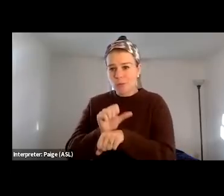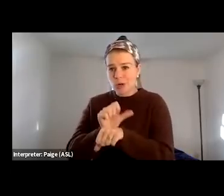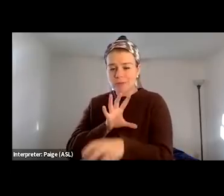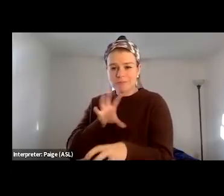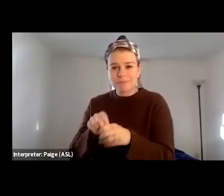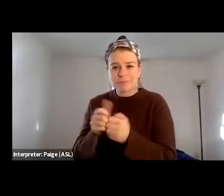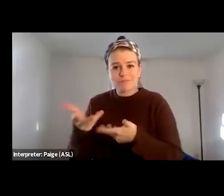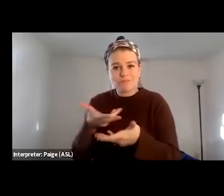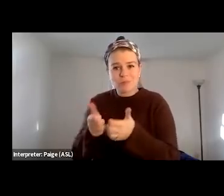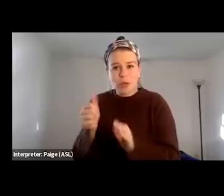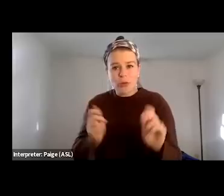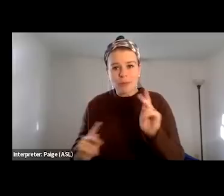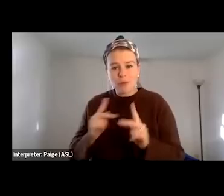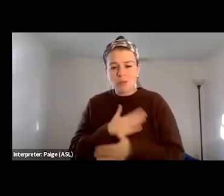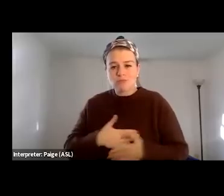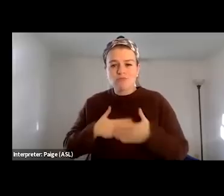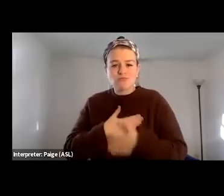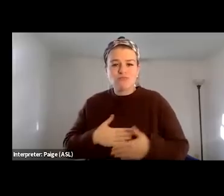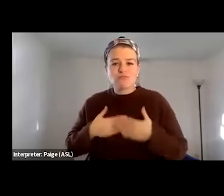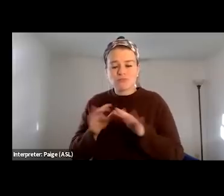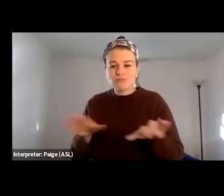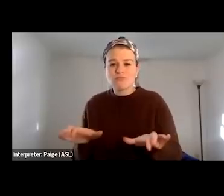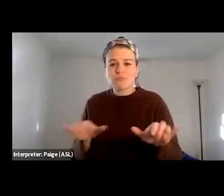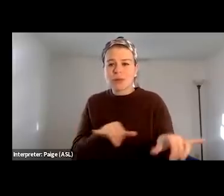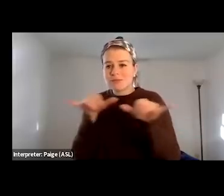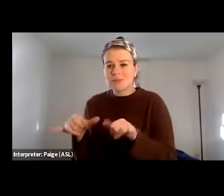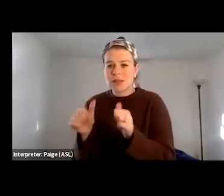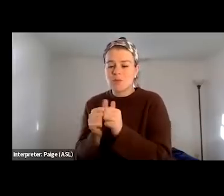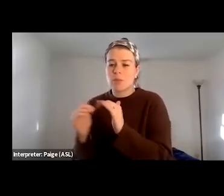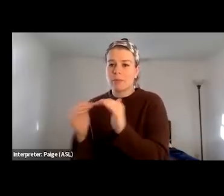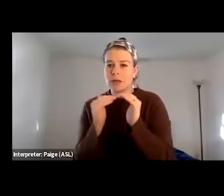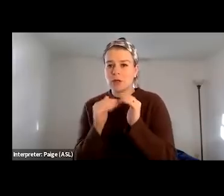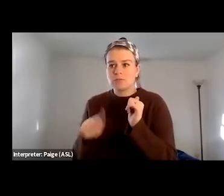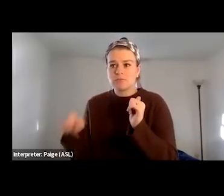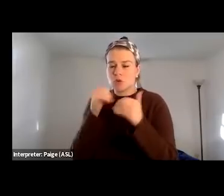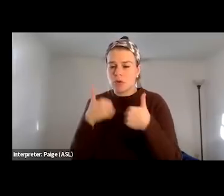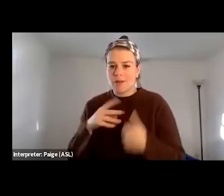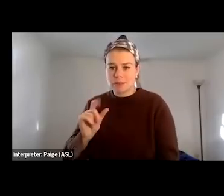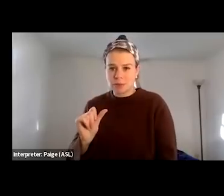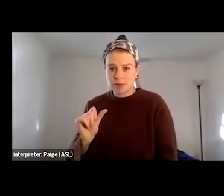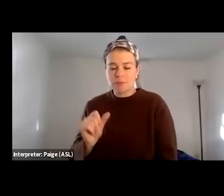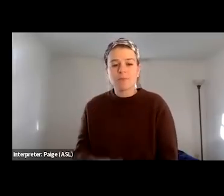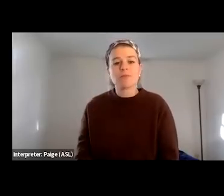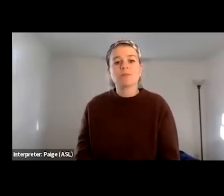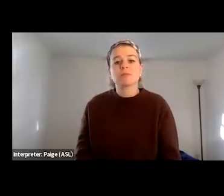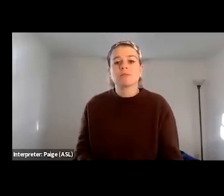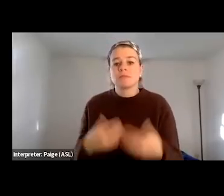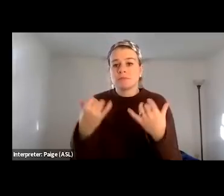y disfrutar de actividades recreativas de la misma manera que sus pares sin discapacidades. Y en el siglo XXI, el ideal de que las personas con discapacidades